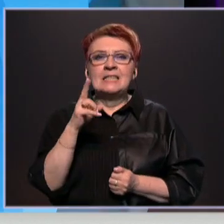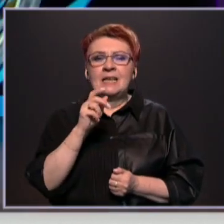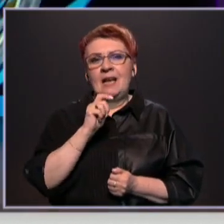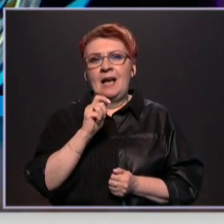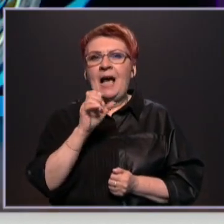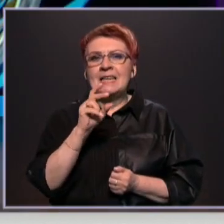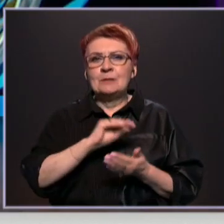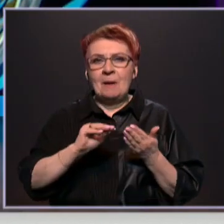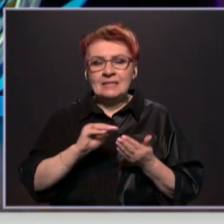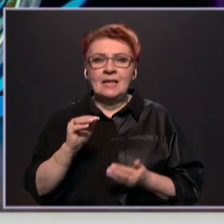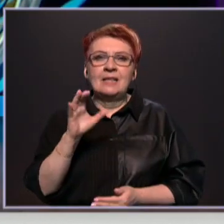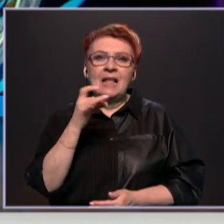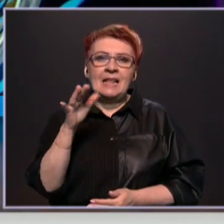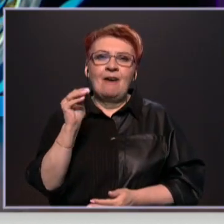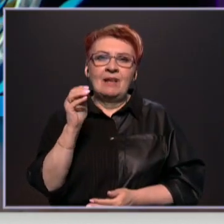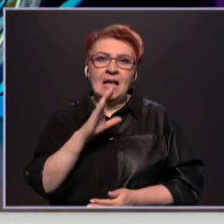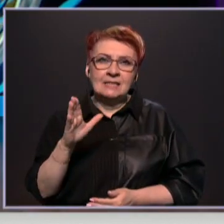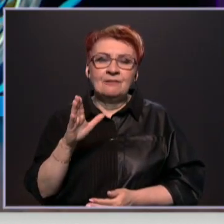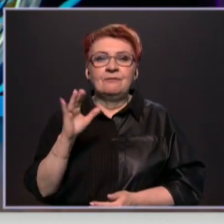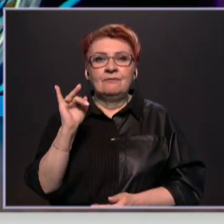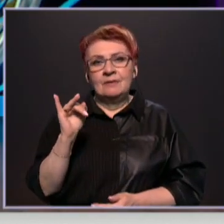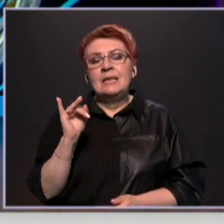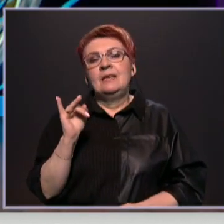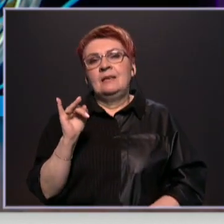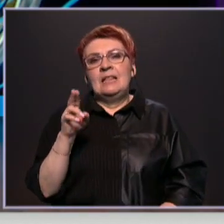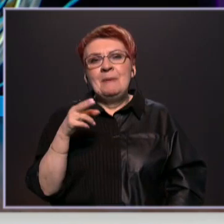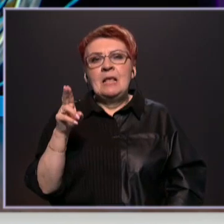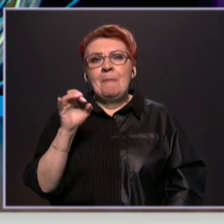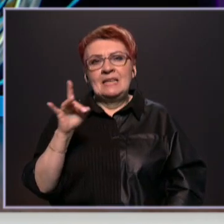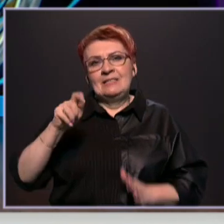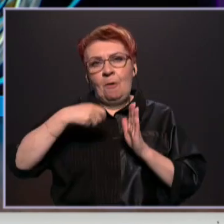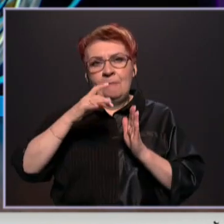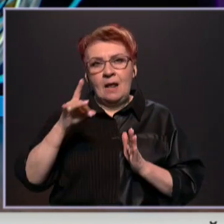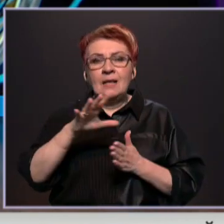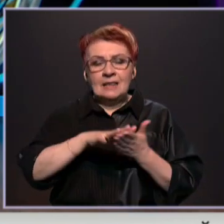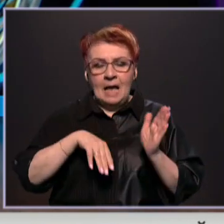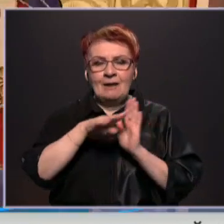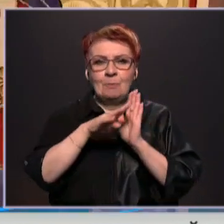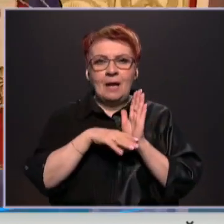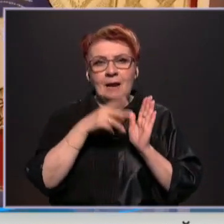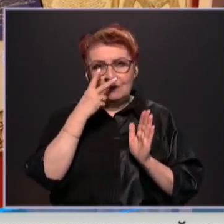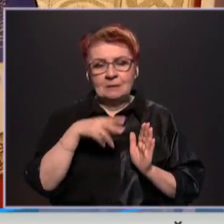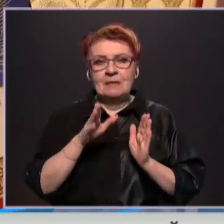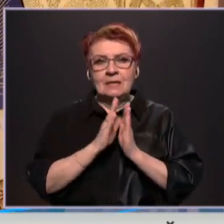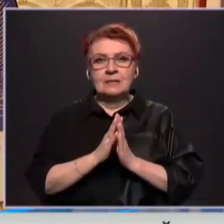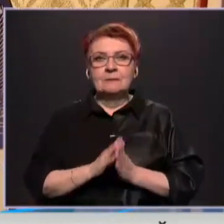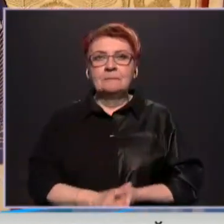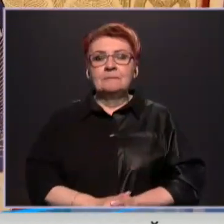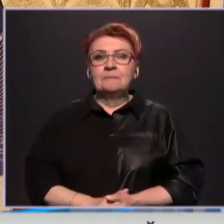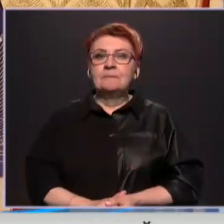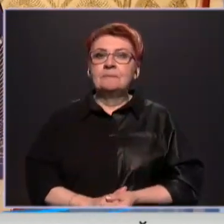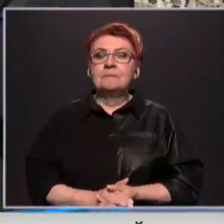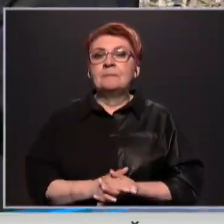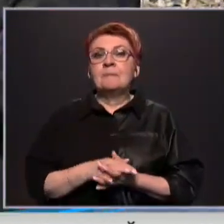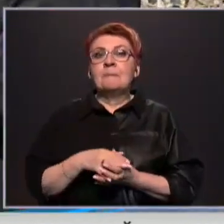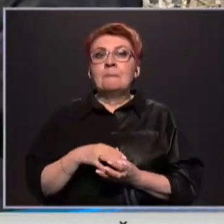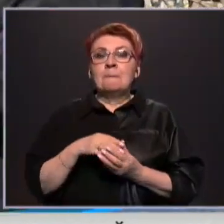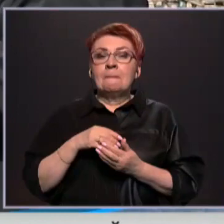Андрей Афанасьев и наш оператор Дмитрий Борисов смотрите далее в программе для воинов соловецком